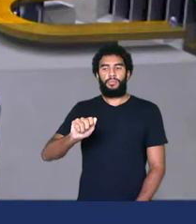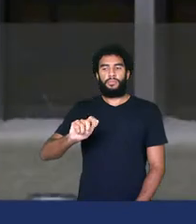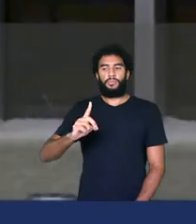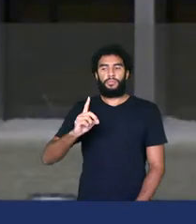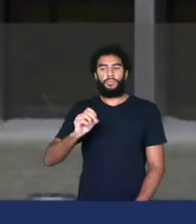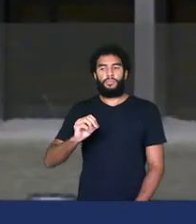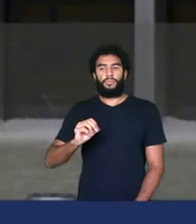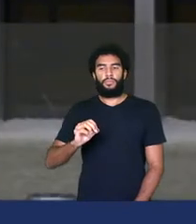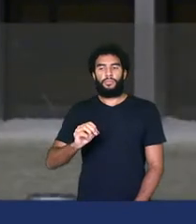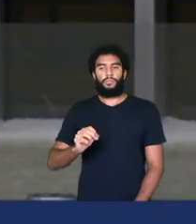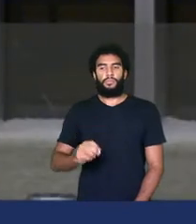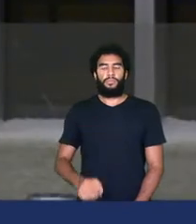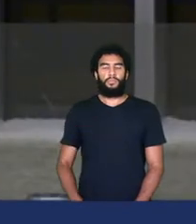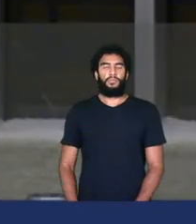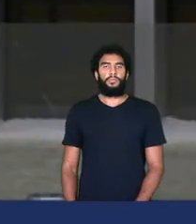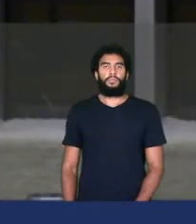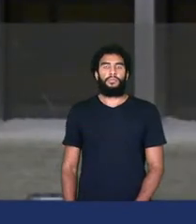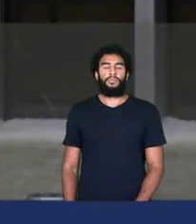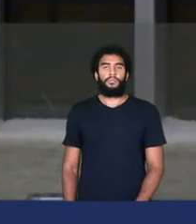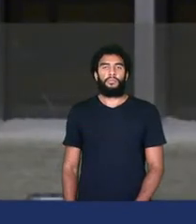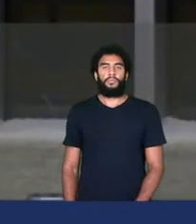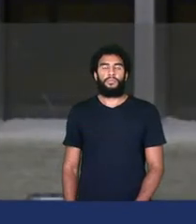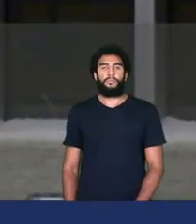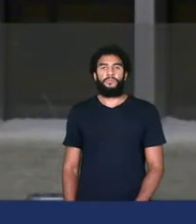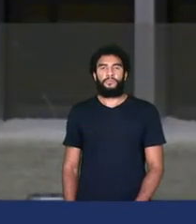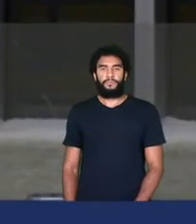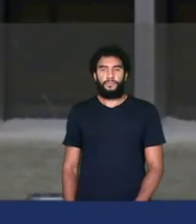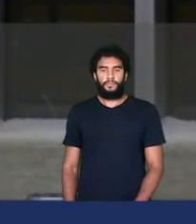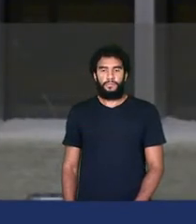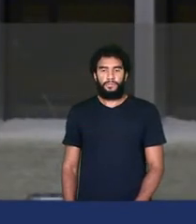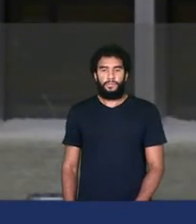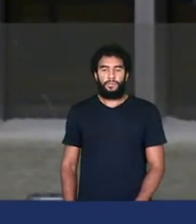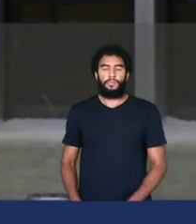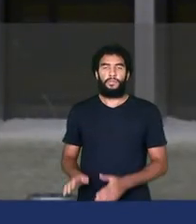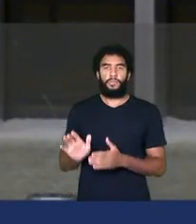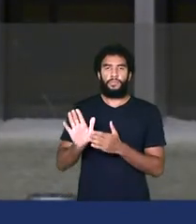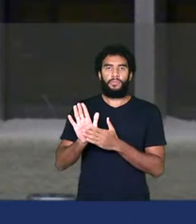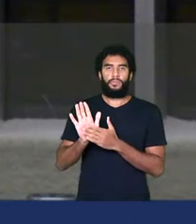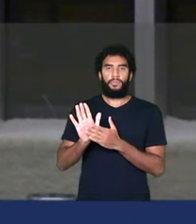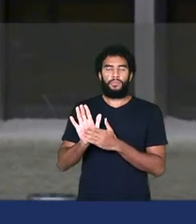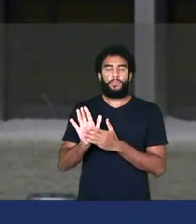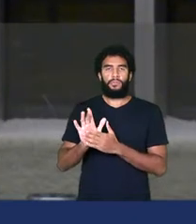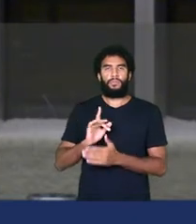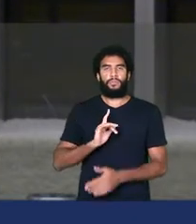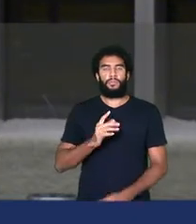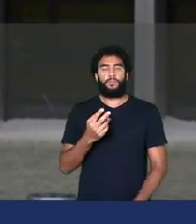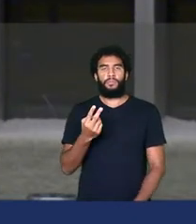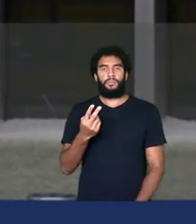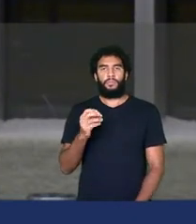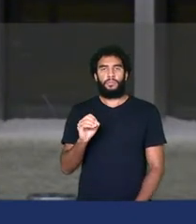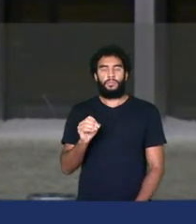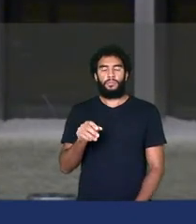DESTAQUE DO NOVO. VAMOS PARA O TERCEIRO DESTAQUE, DEPUTADO REGINALDO LOPES. [DEPUTADO]: QUE